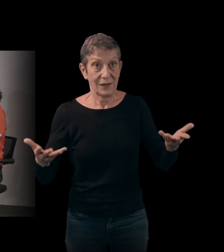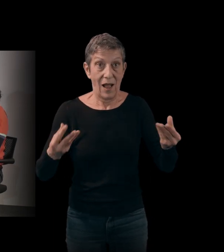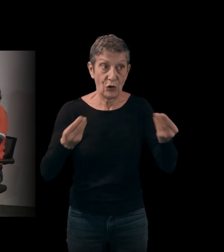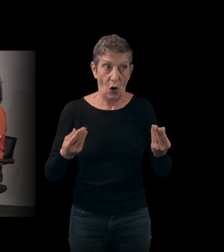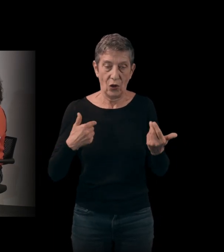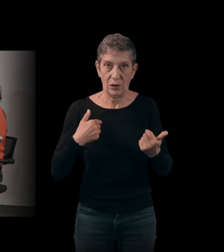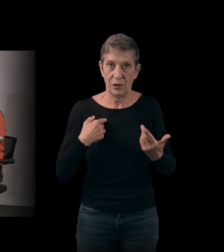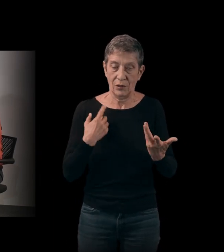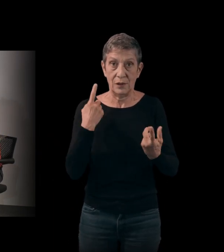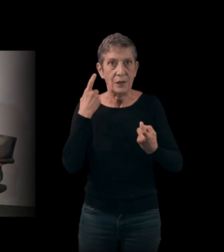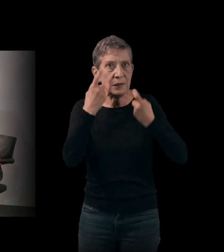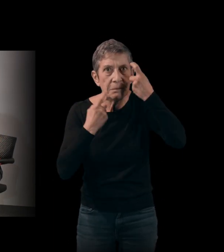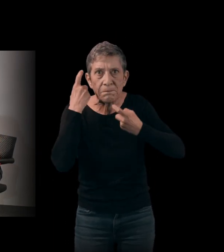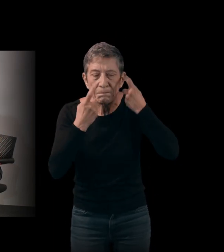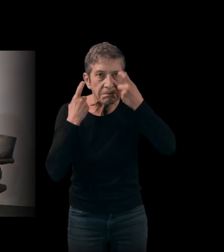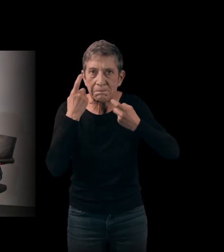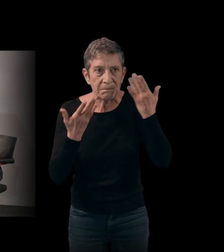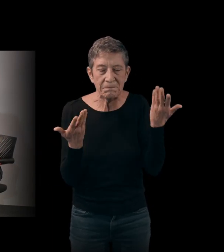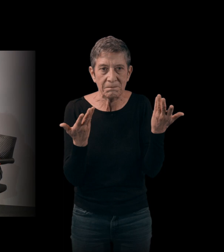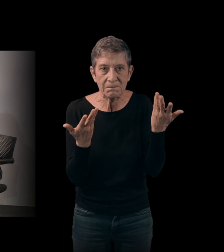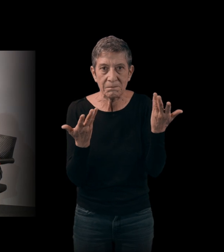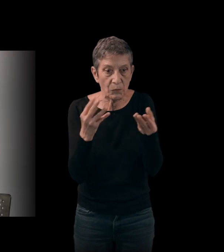à l'objet, à la façon d'écrire là-dessus.